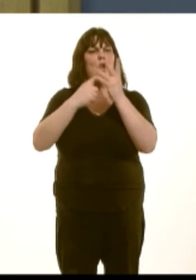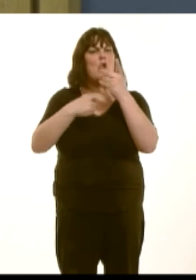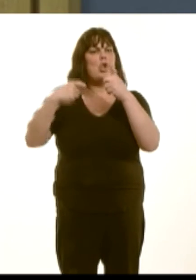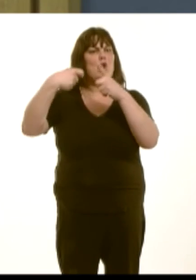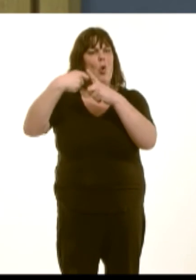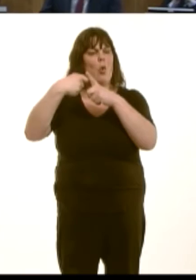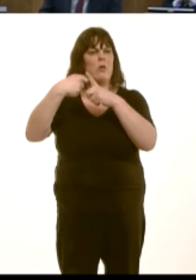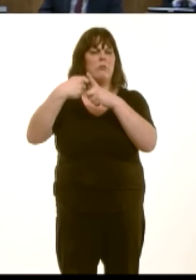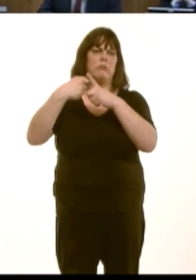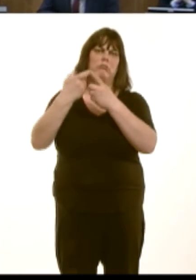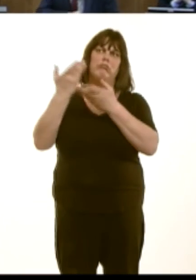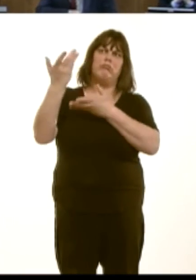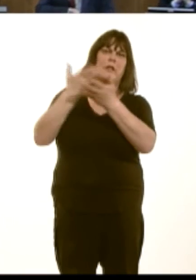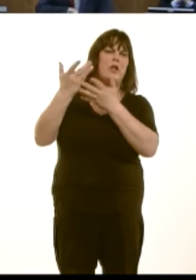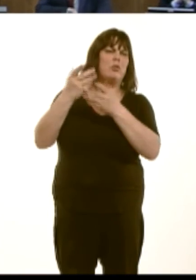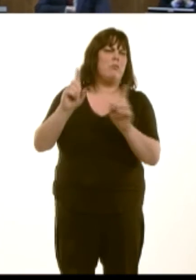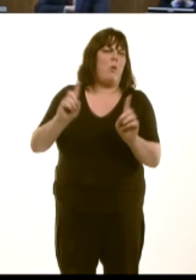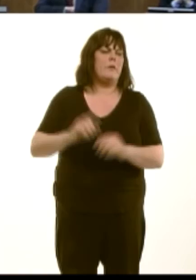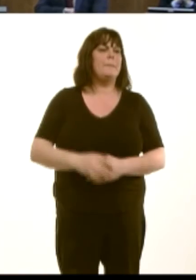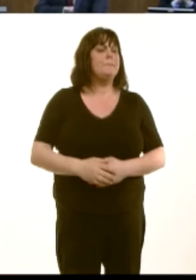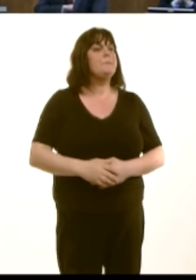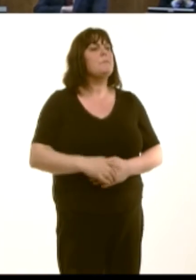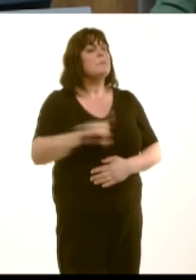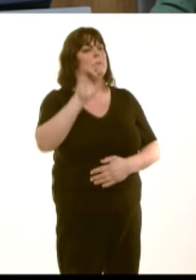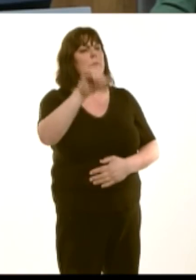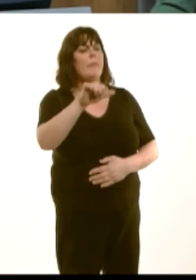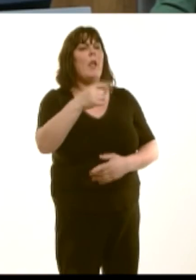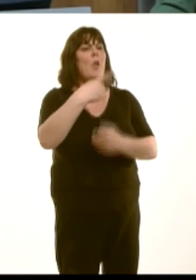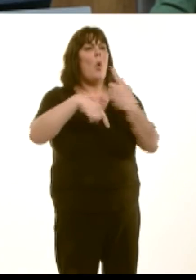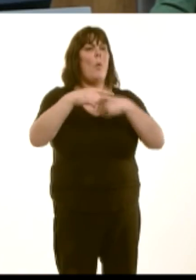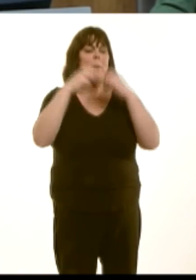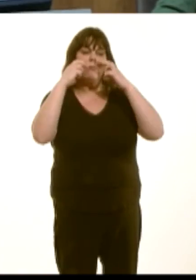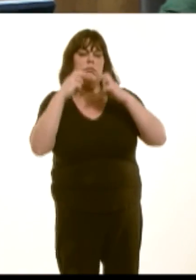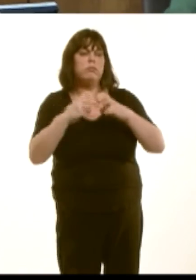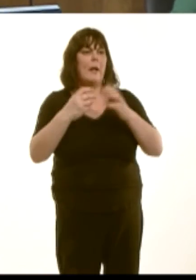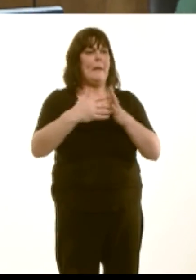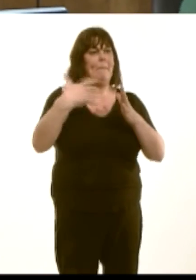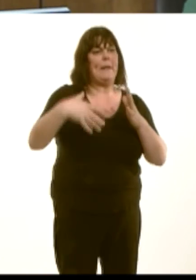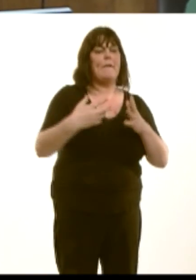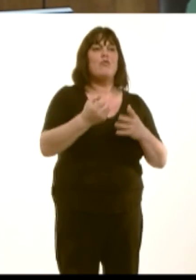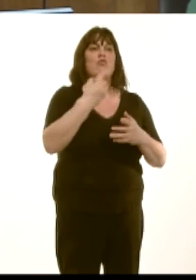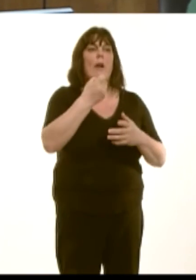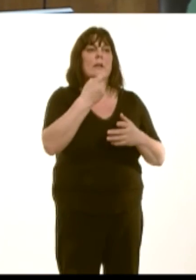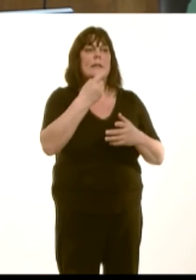OAQ(4)2133(FM) Carwyn Jones: The study validates our position that a cancer drug fund is inequitable and disadvantages those with other life-limiting